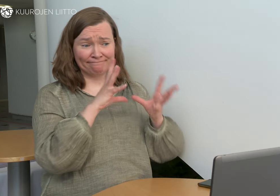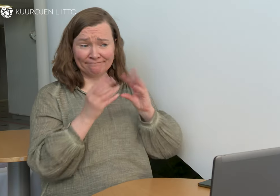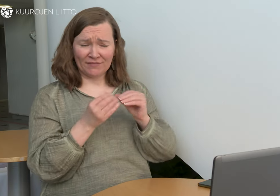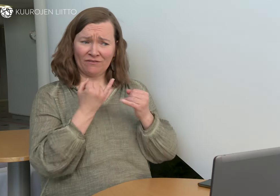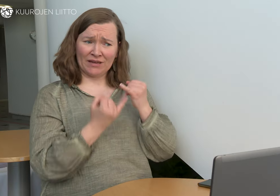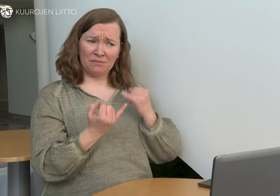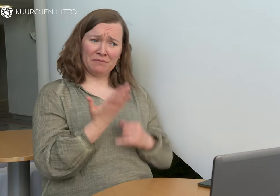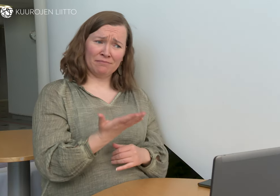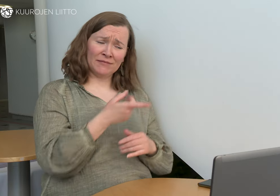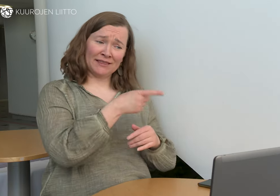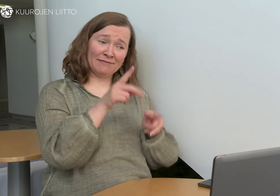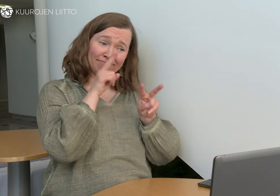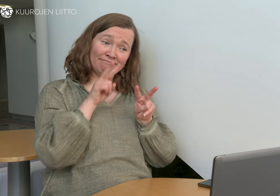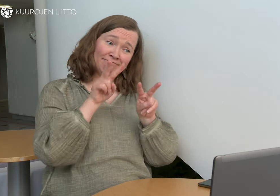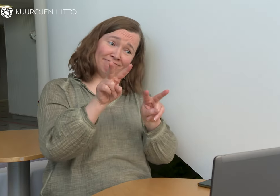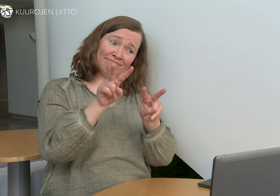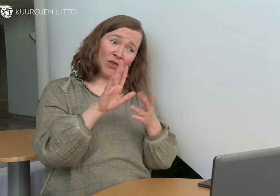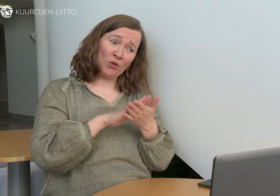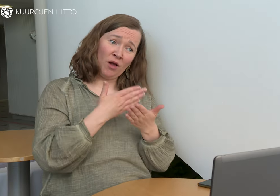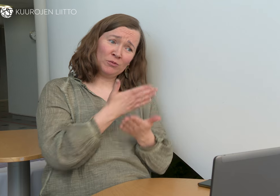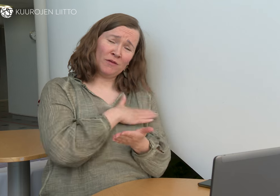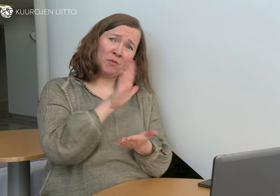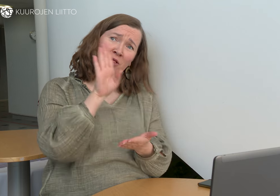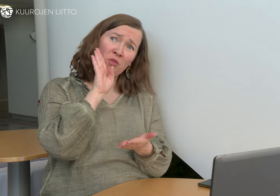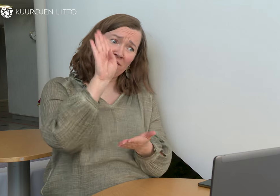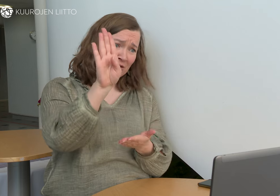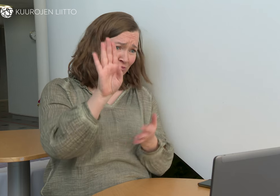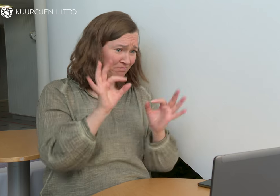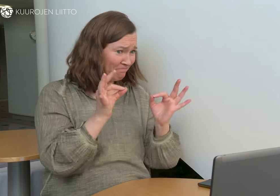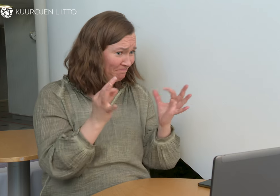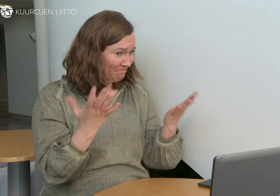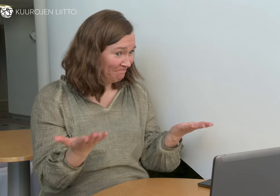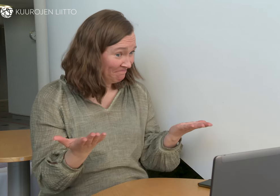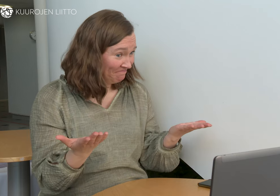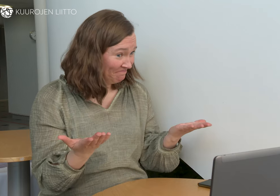Entä millaisena näette tulkkauspalvelun tulevaisuuden?